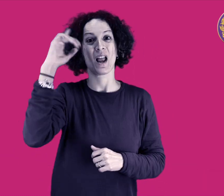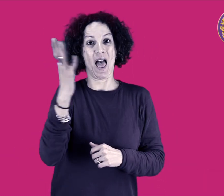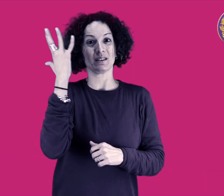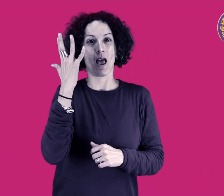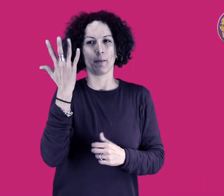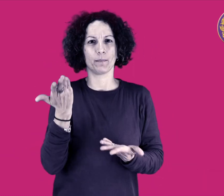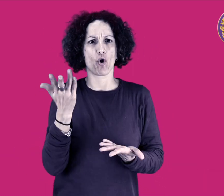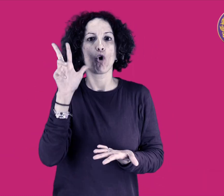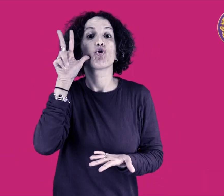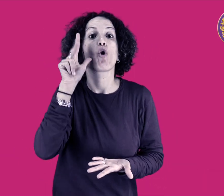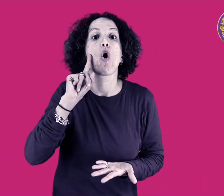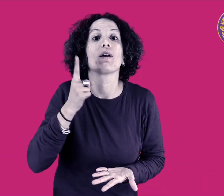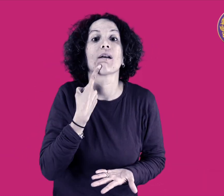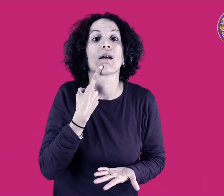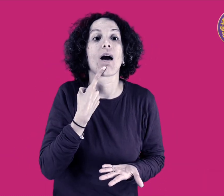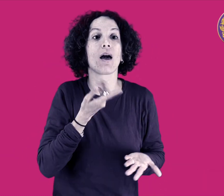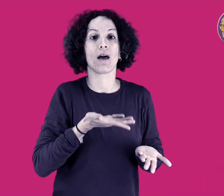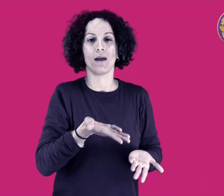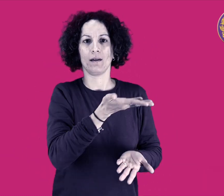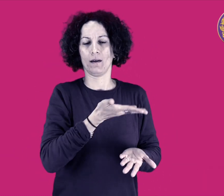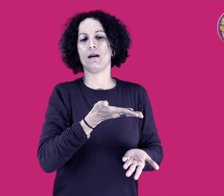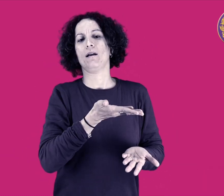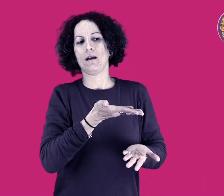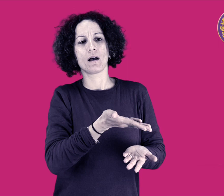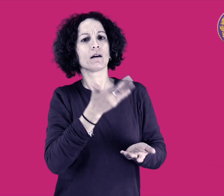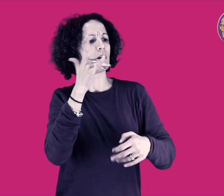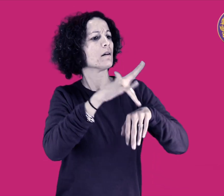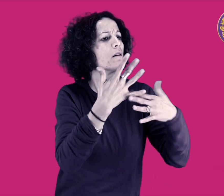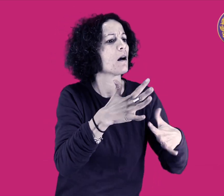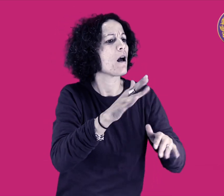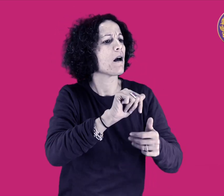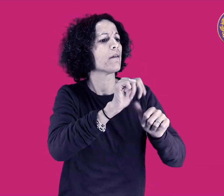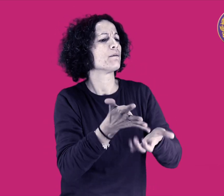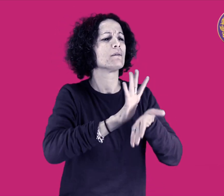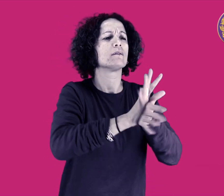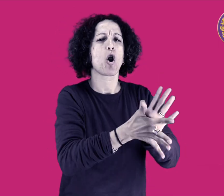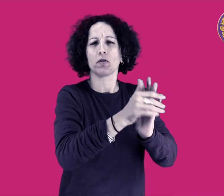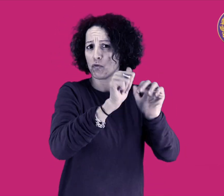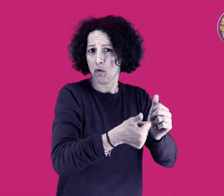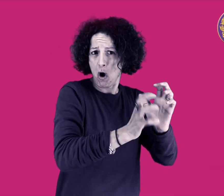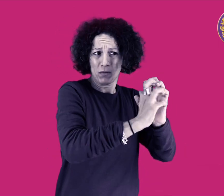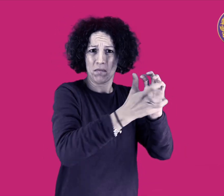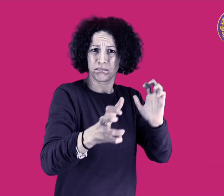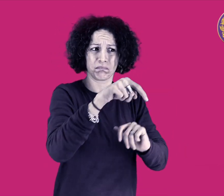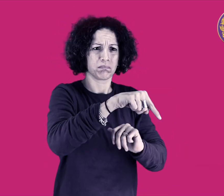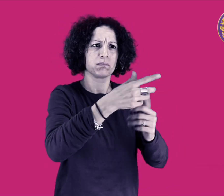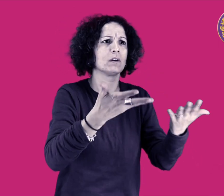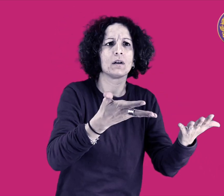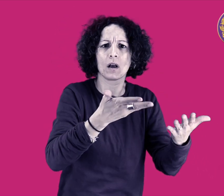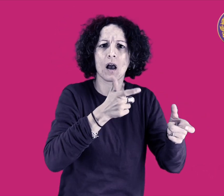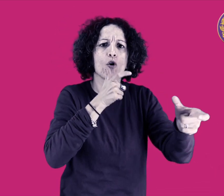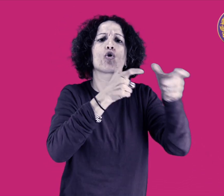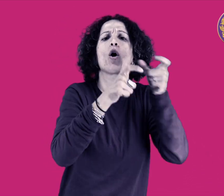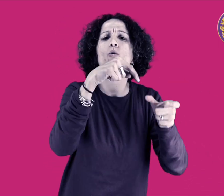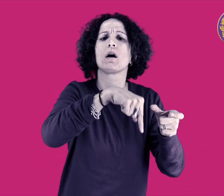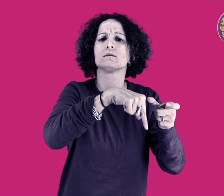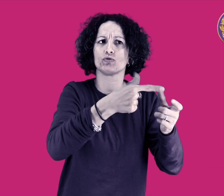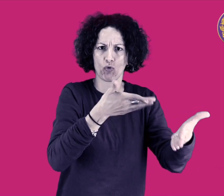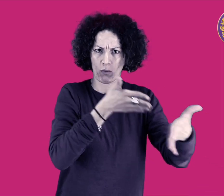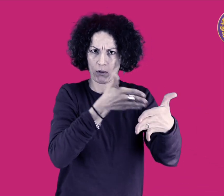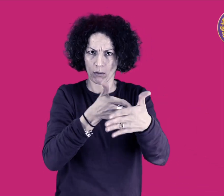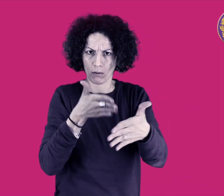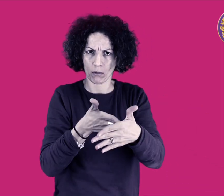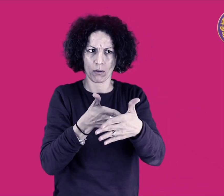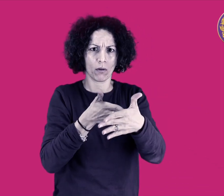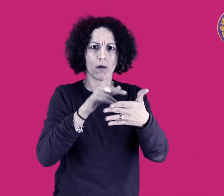Per le donne sorde questo significa che la situazione di violenza è aggravata dalle barriere della comunicazione,